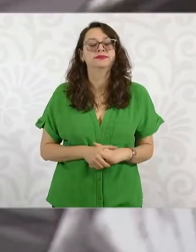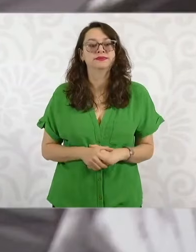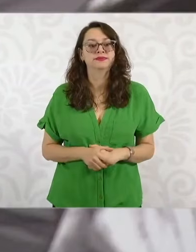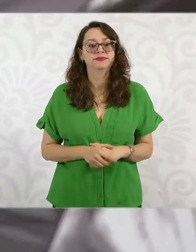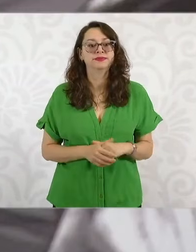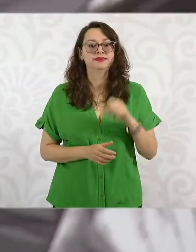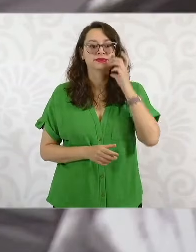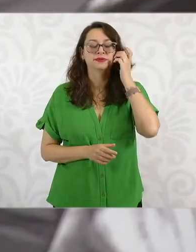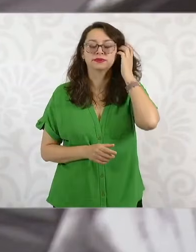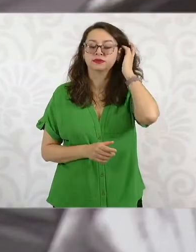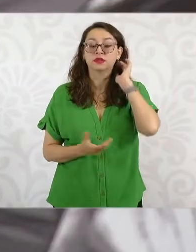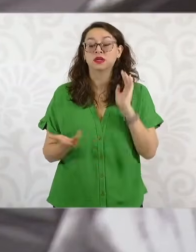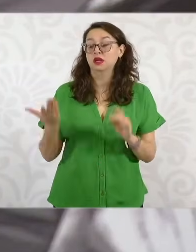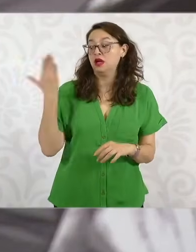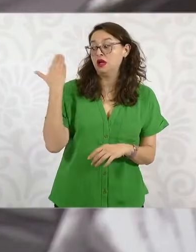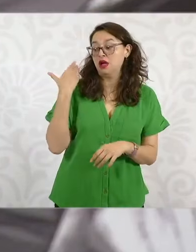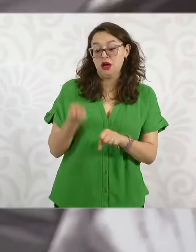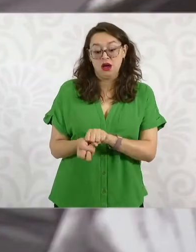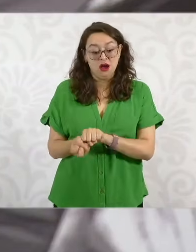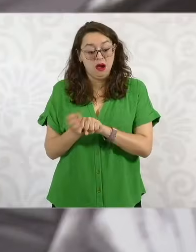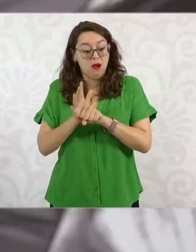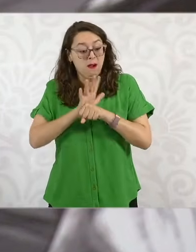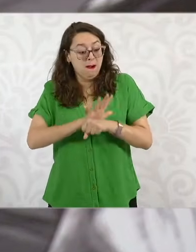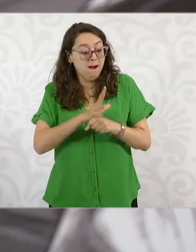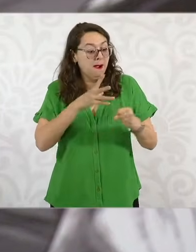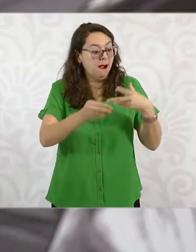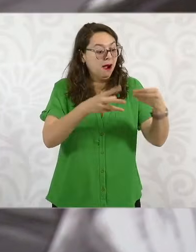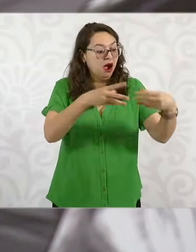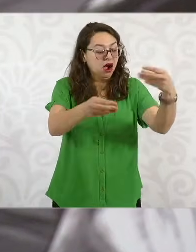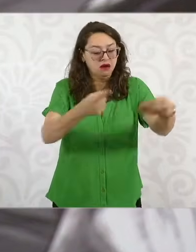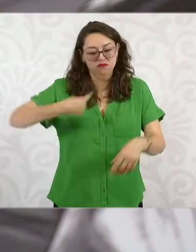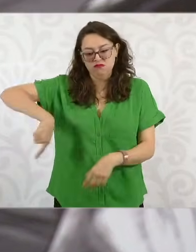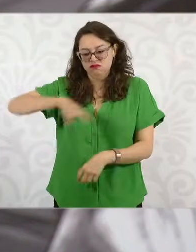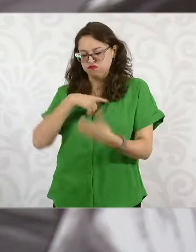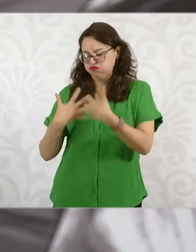En la última pandemia, Leomón fabricó más de 100 millones de dosis de vacunas. contra COVID-19 en